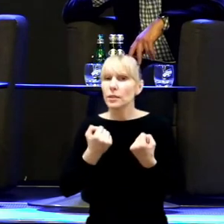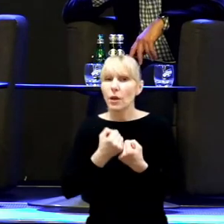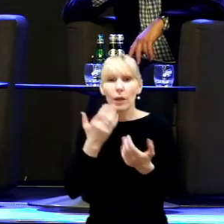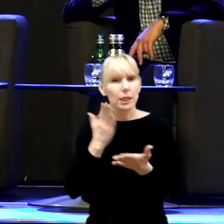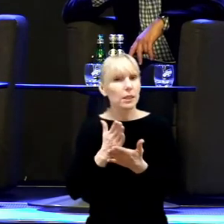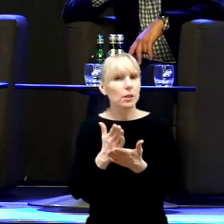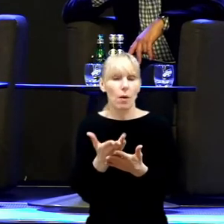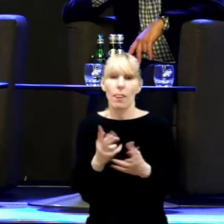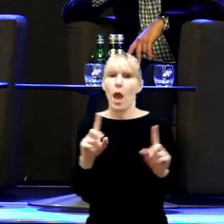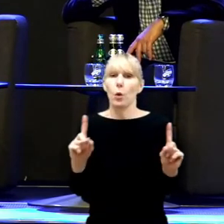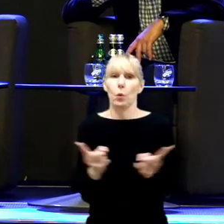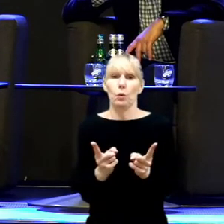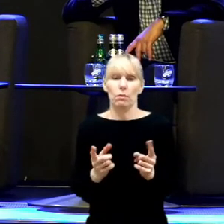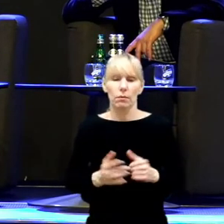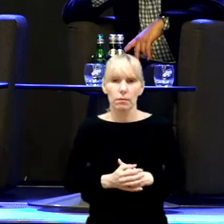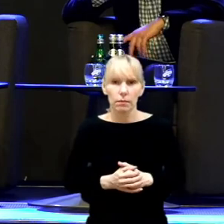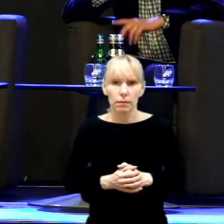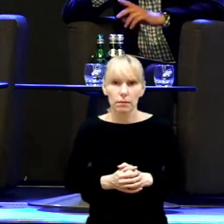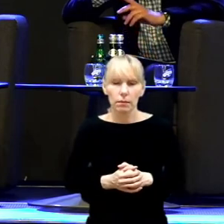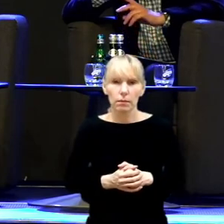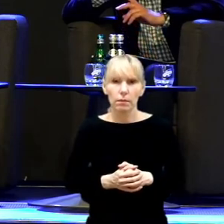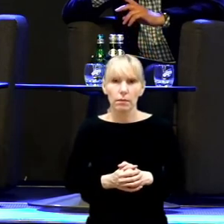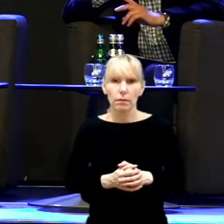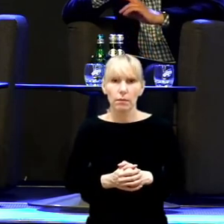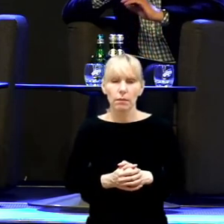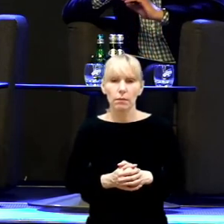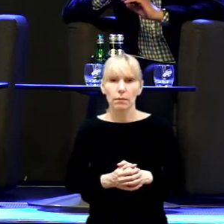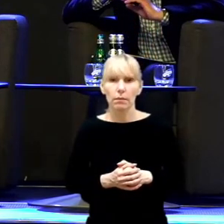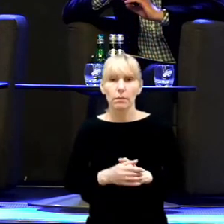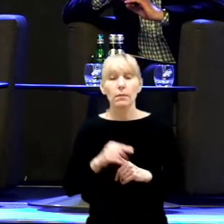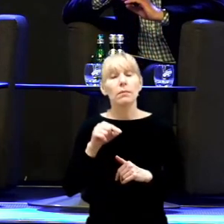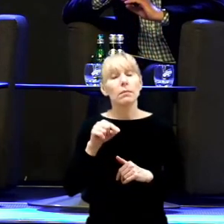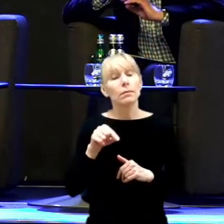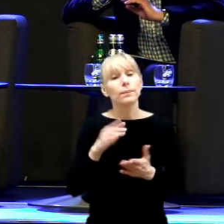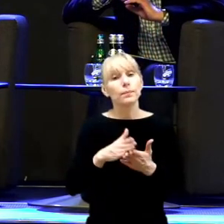że powinniśmy zaakceptować obecny stan prawny,